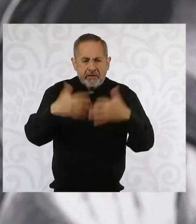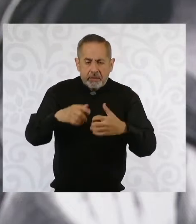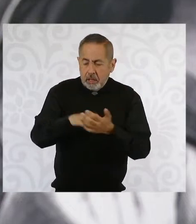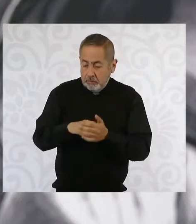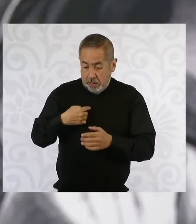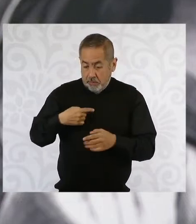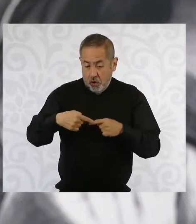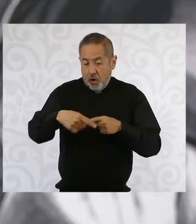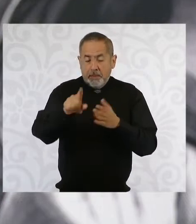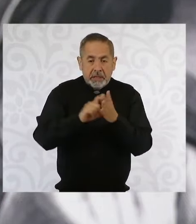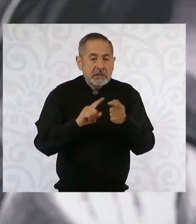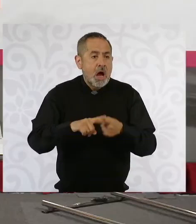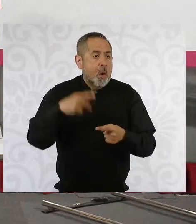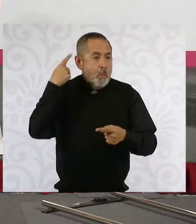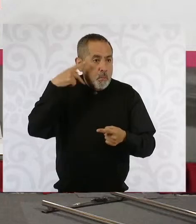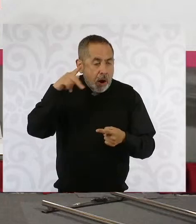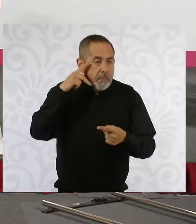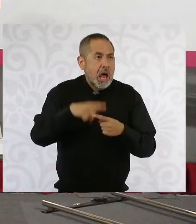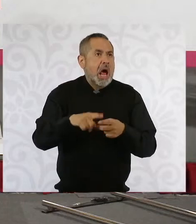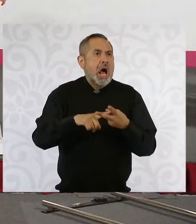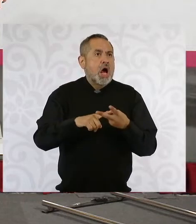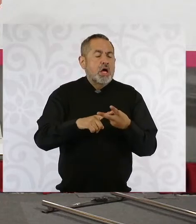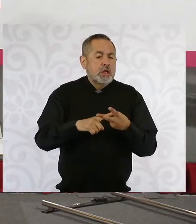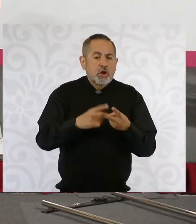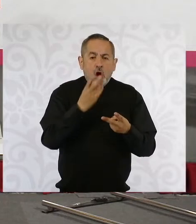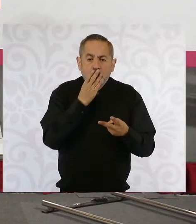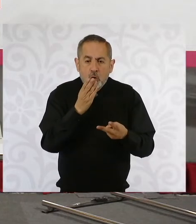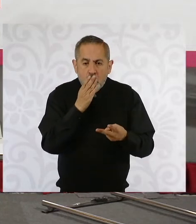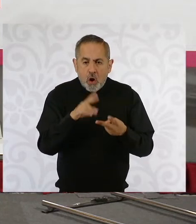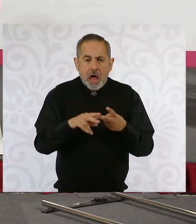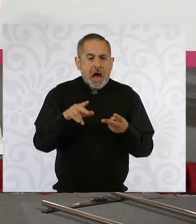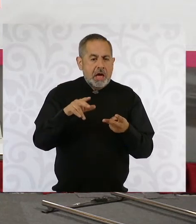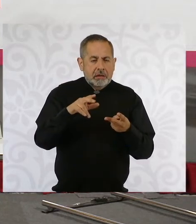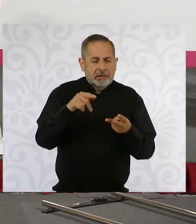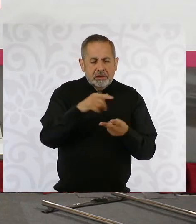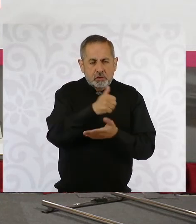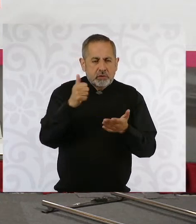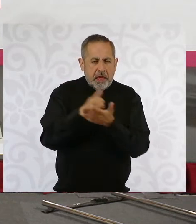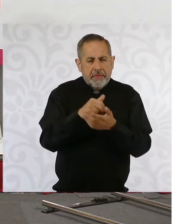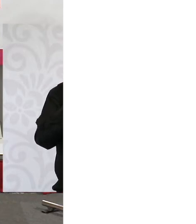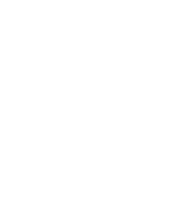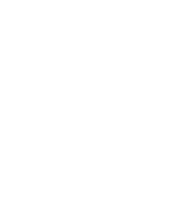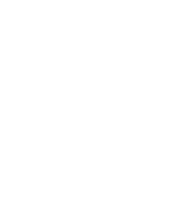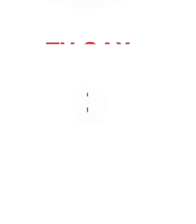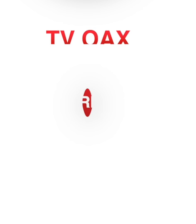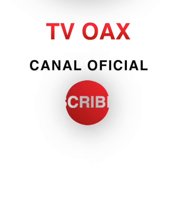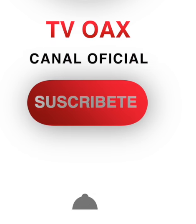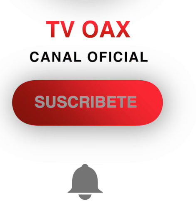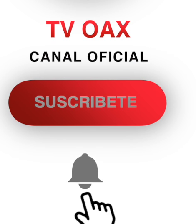estar en Hermosillo en Sonora Perdón en la ciudad de Hermosillo este evaluando y conociendo las